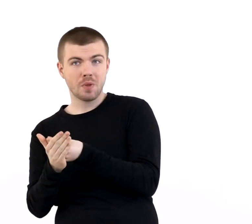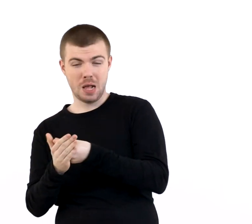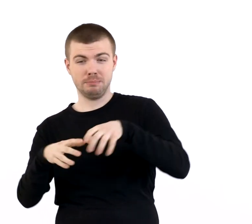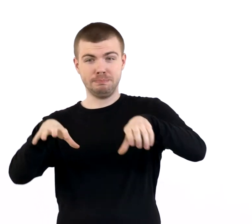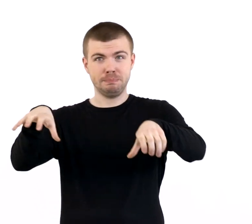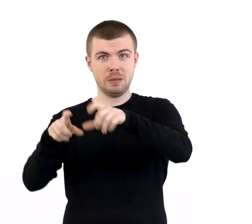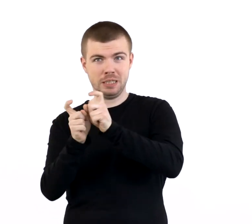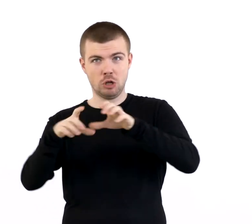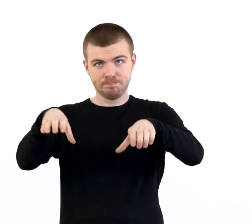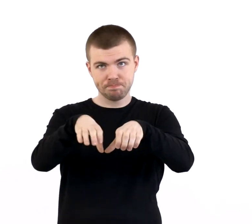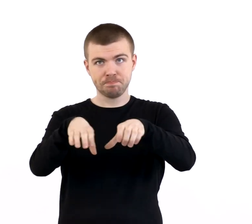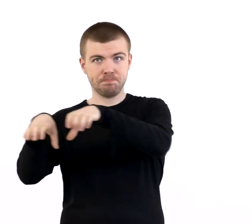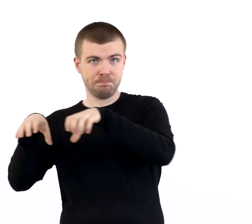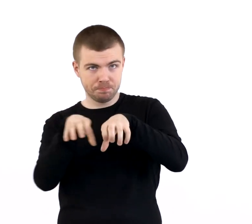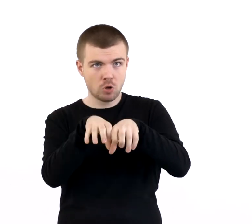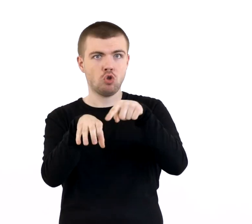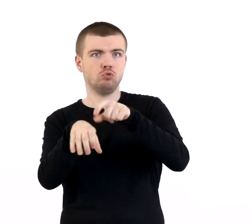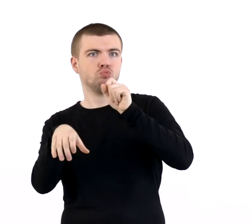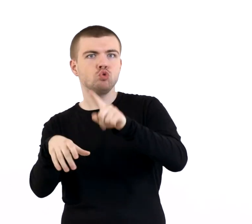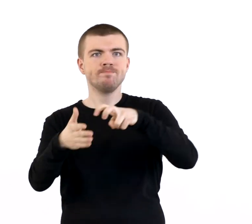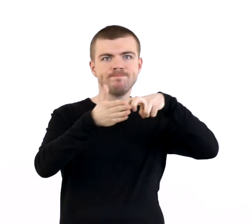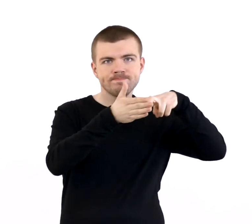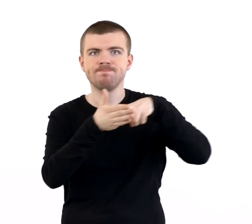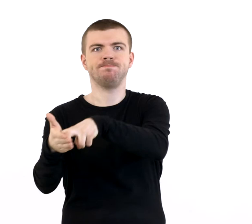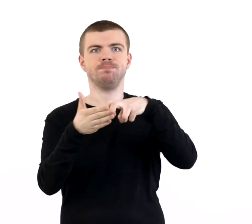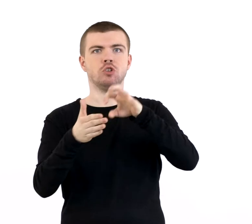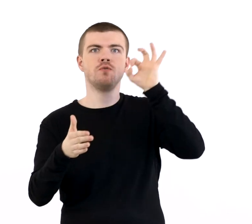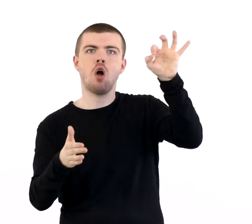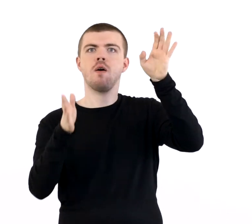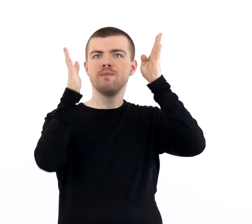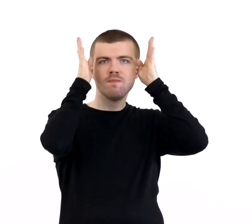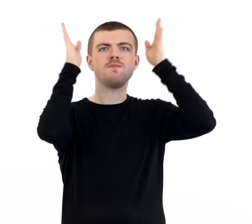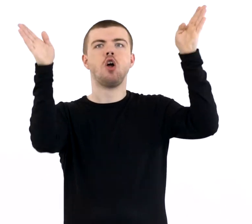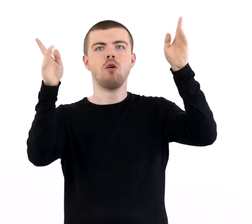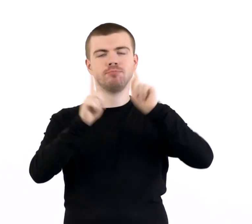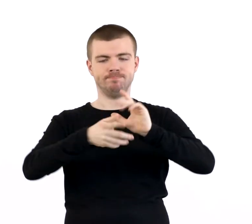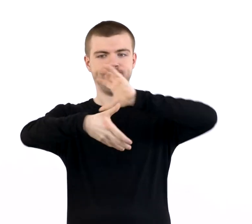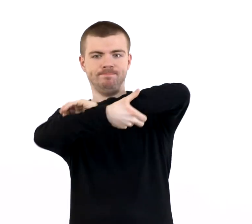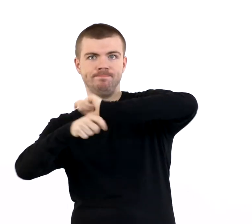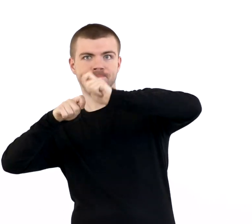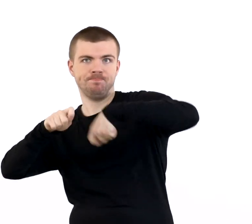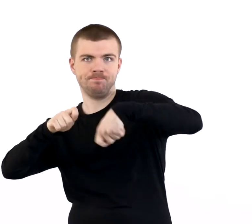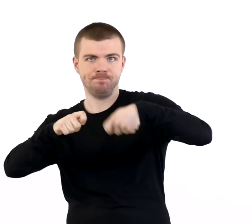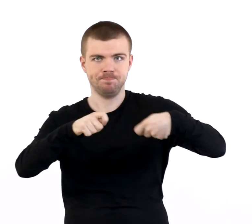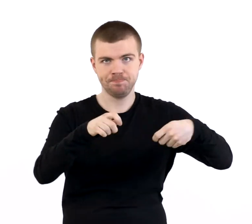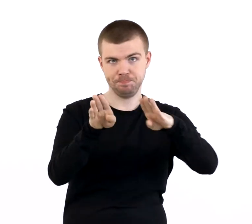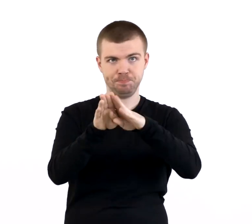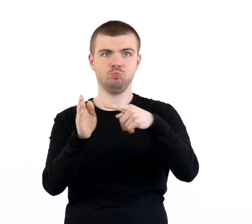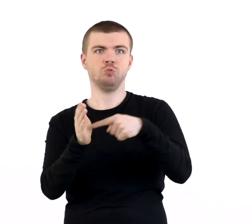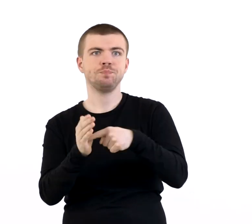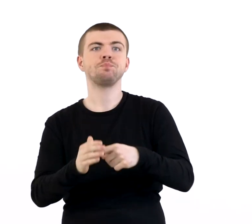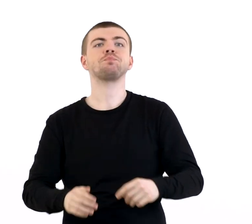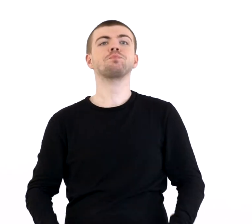Między poszczególnymi komorami znajdowały się zamurowane przejścia z pieczęciami królewskimi.